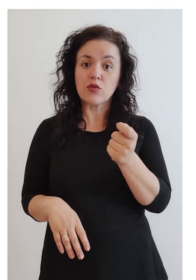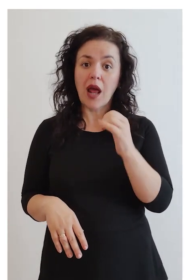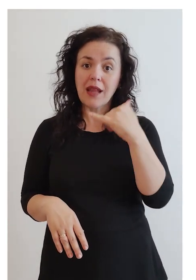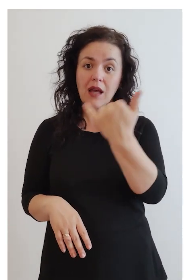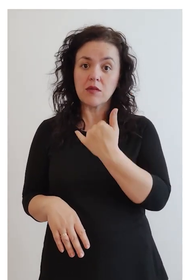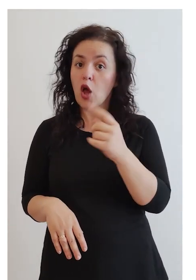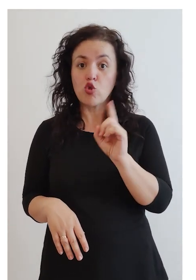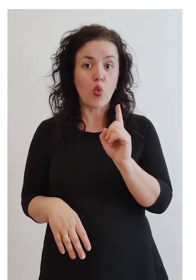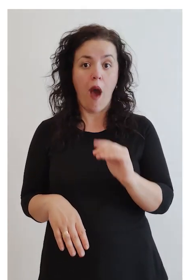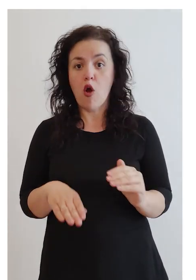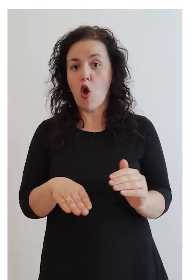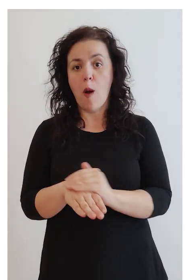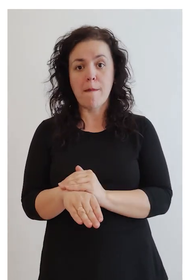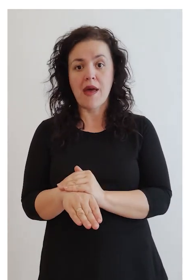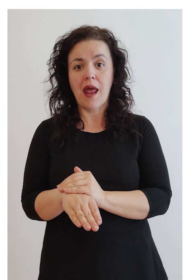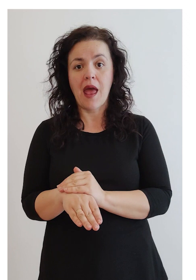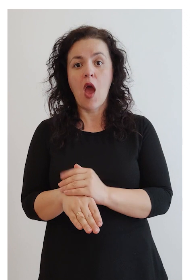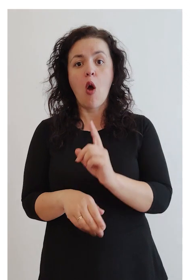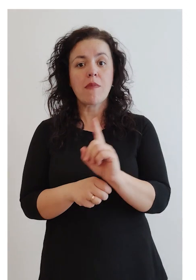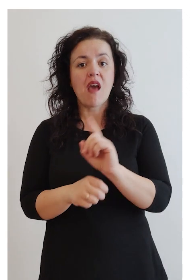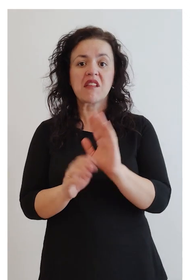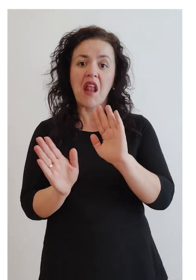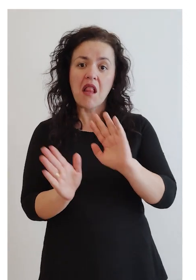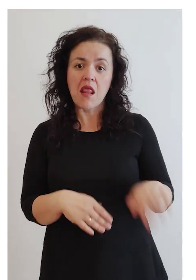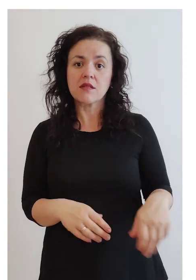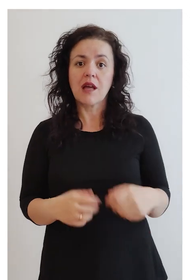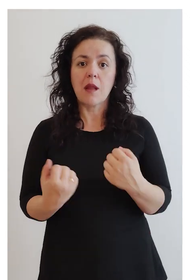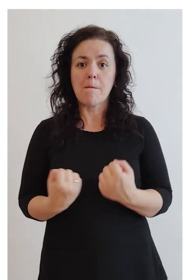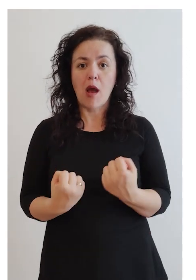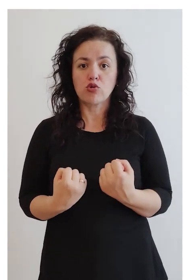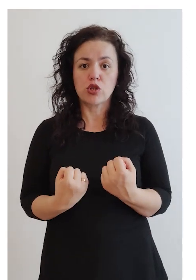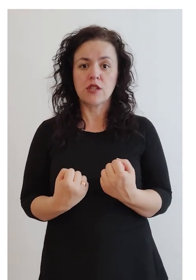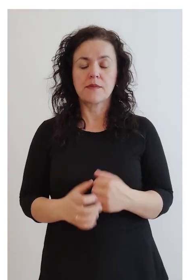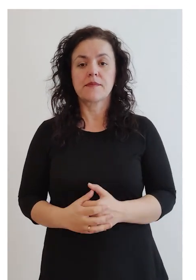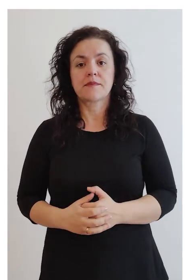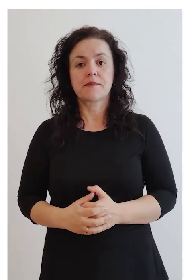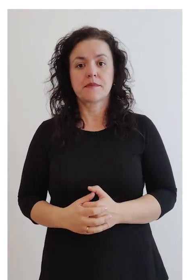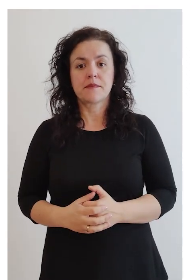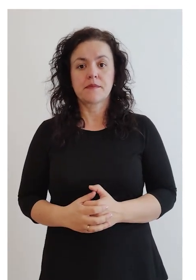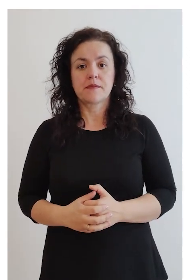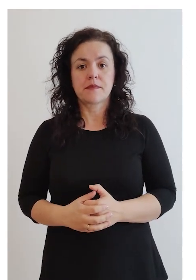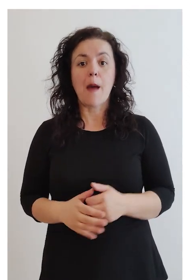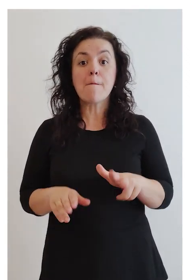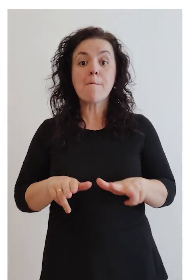Parcați în locuri bine luminate, fără zone acoperite în jurul mașinii.